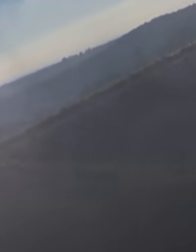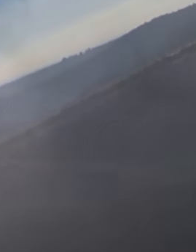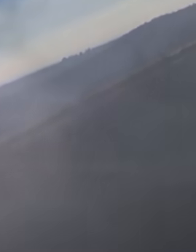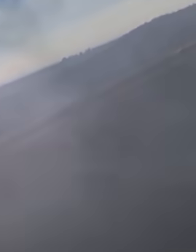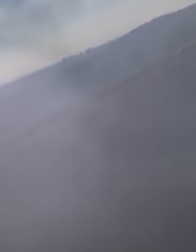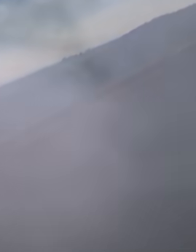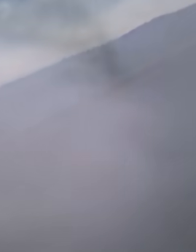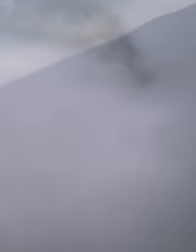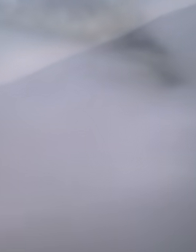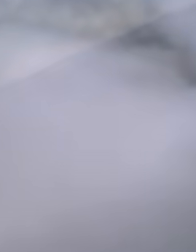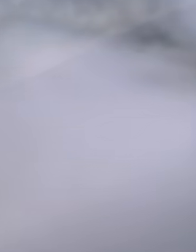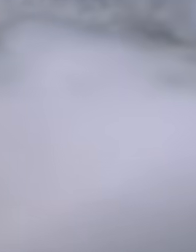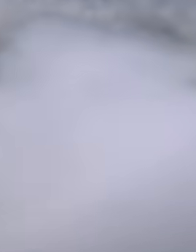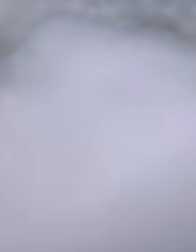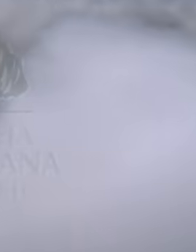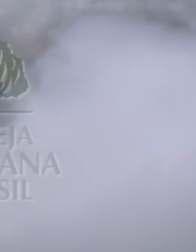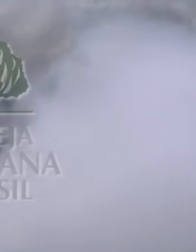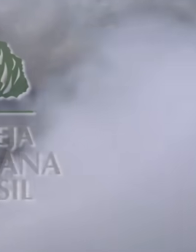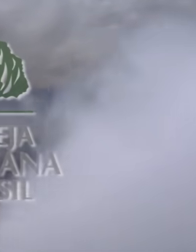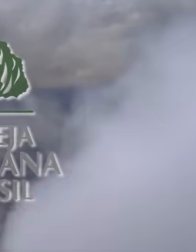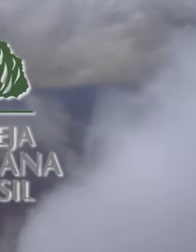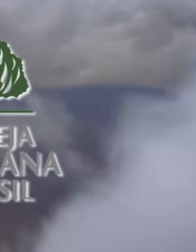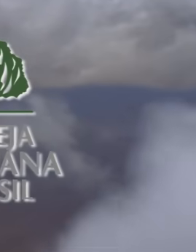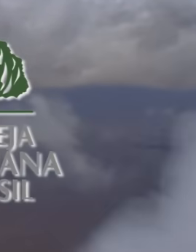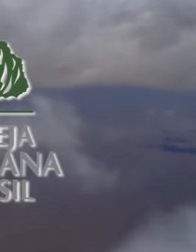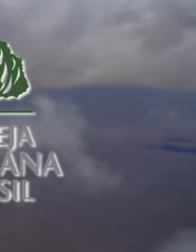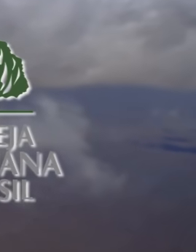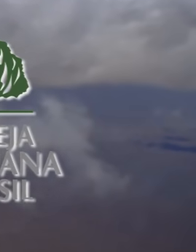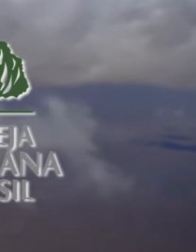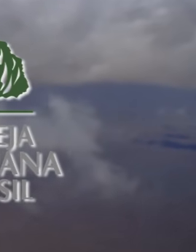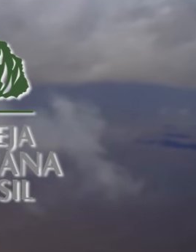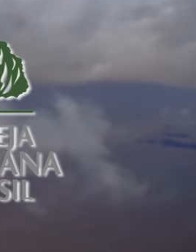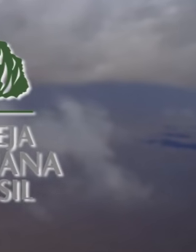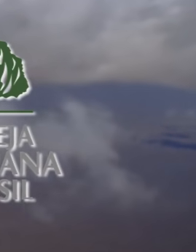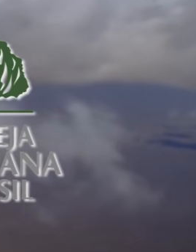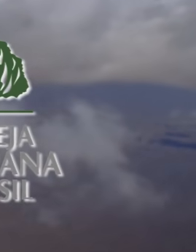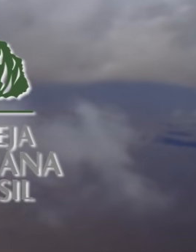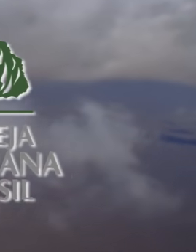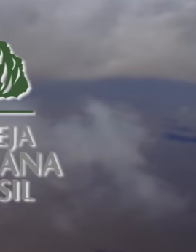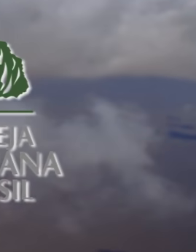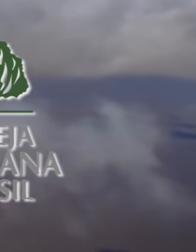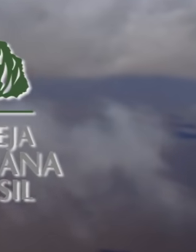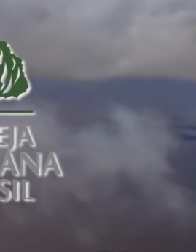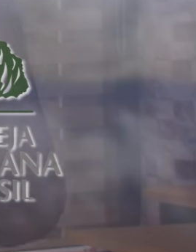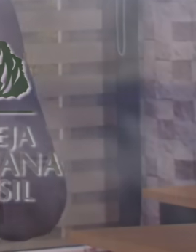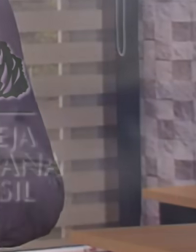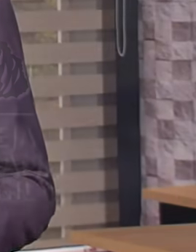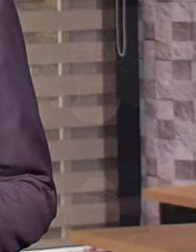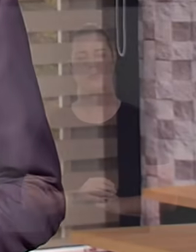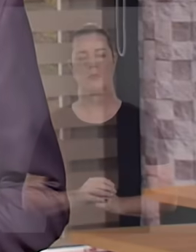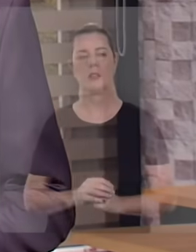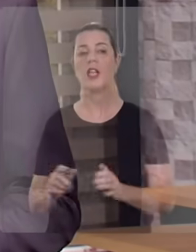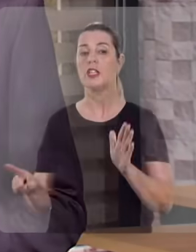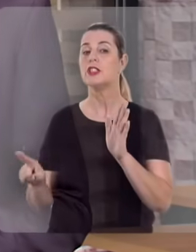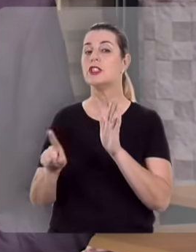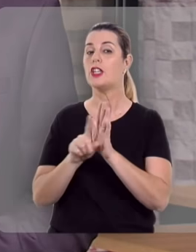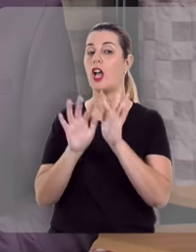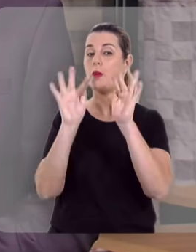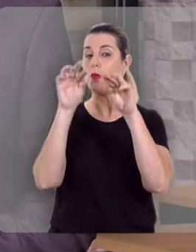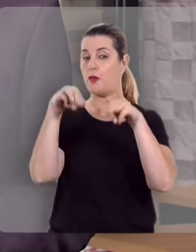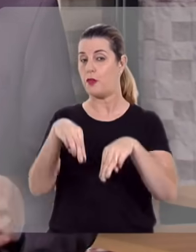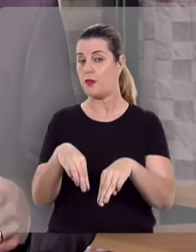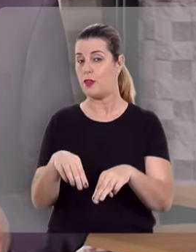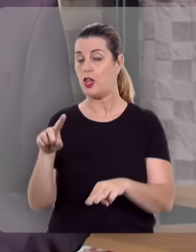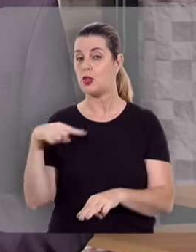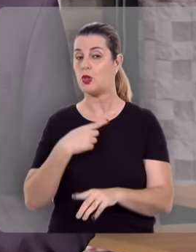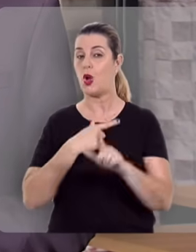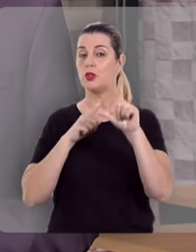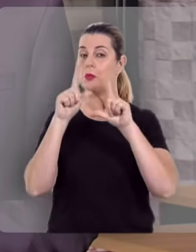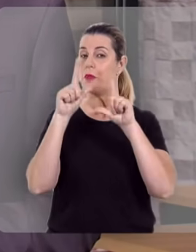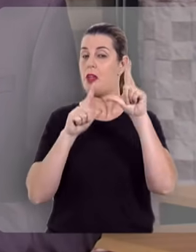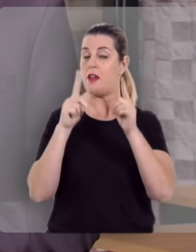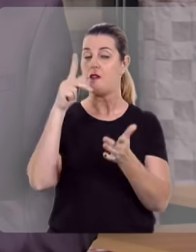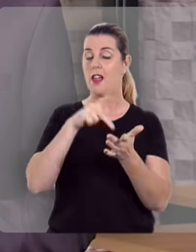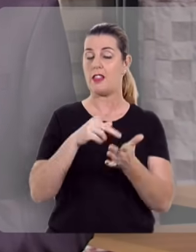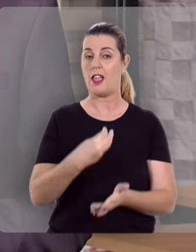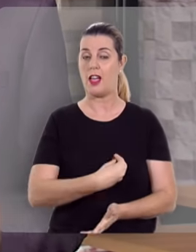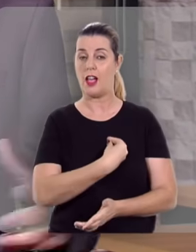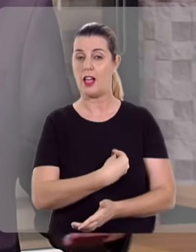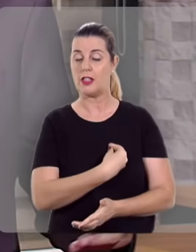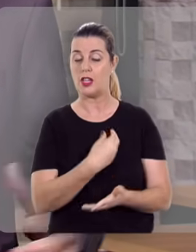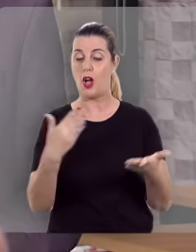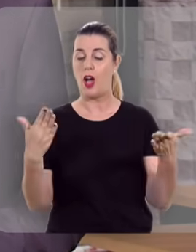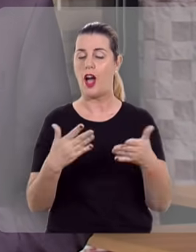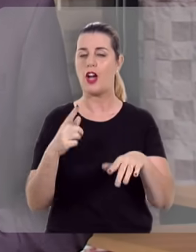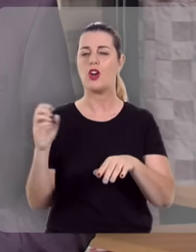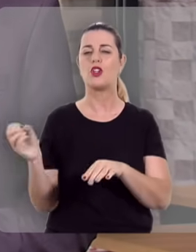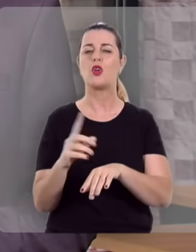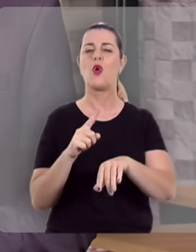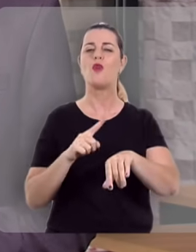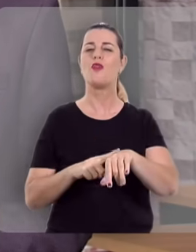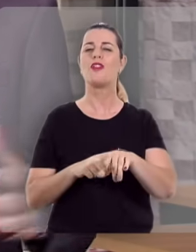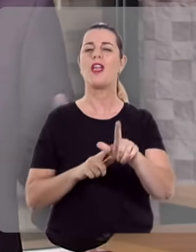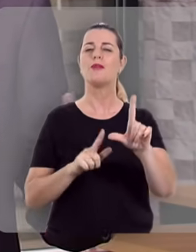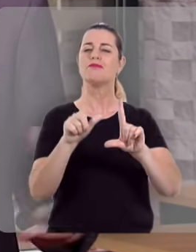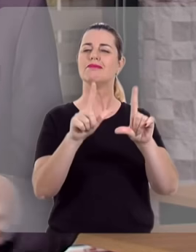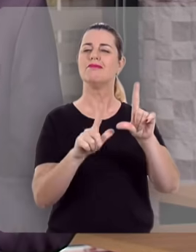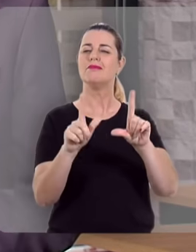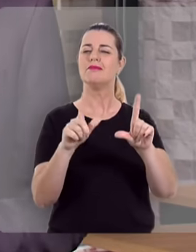E chegamos ao final do nosso programa Verdade e Vida agora nesse novo formato aprendendo a